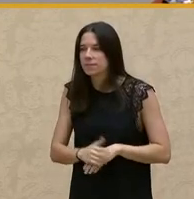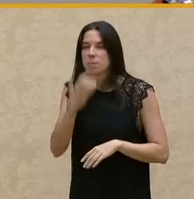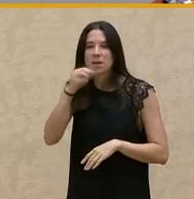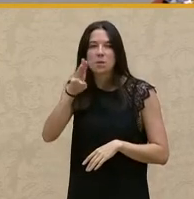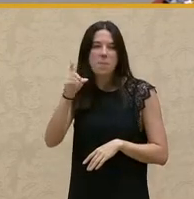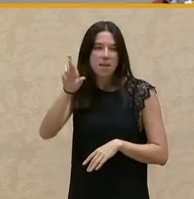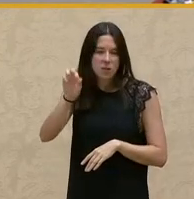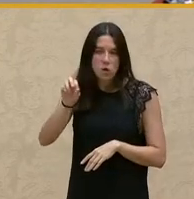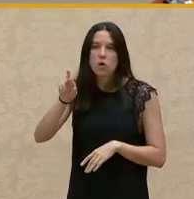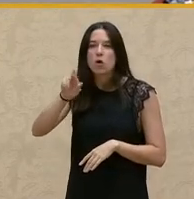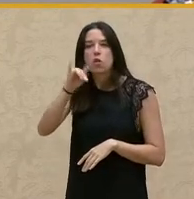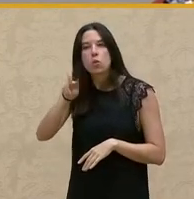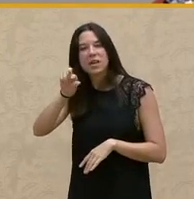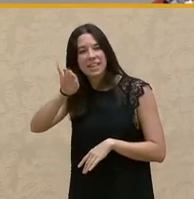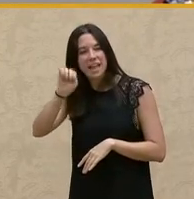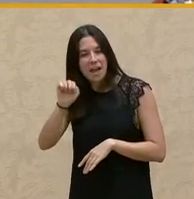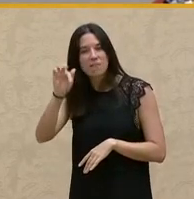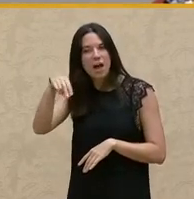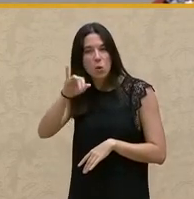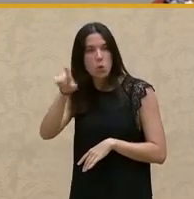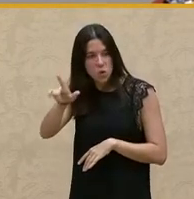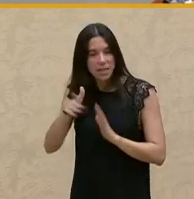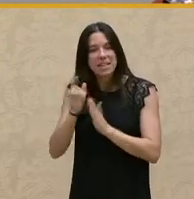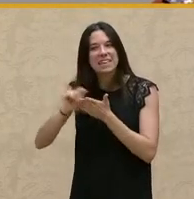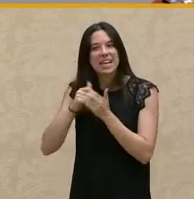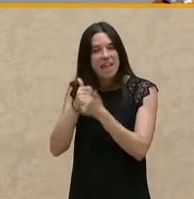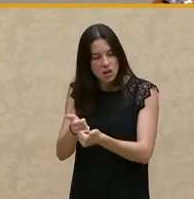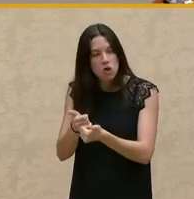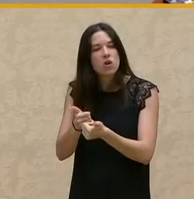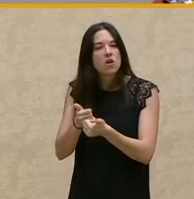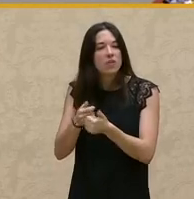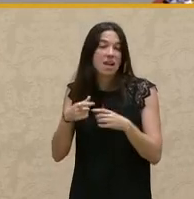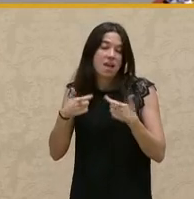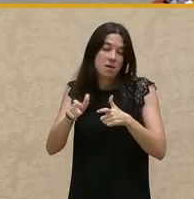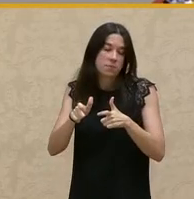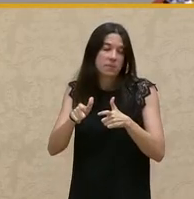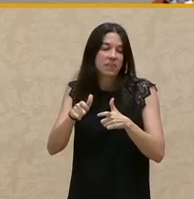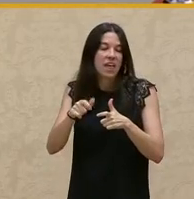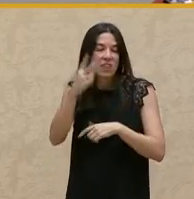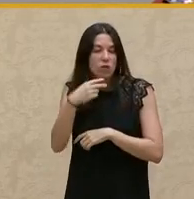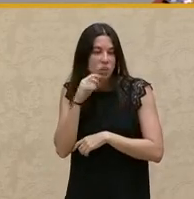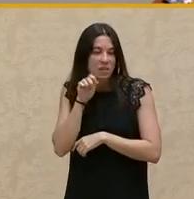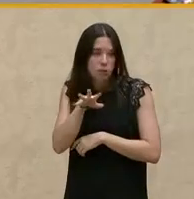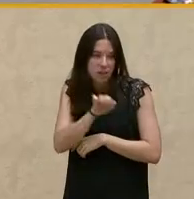Fanjul, secretario general de la Unión Mundial de Ciegos durante 14 años, Daniel Álvarez Reyes,